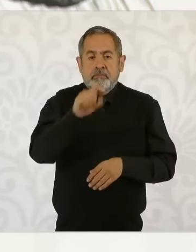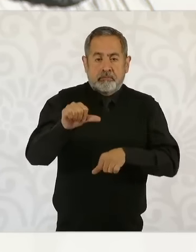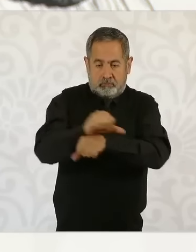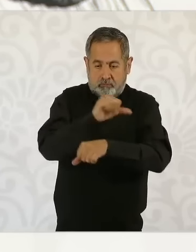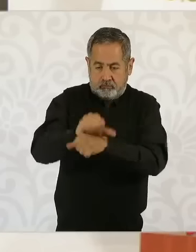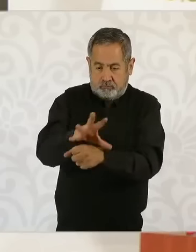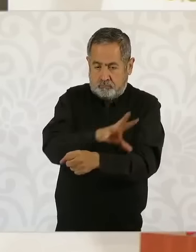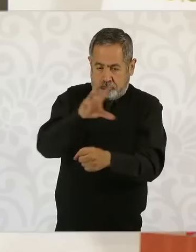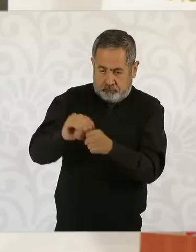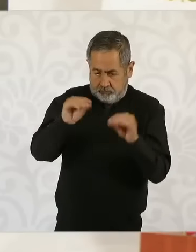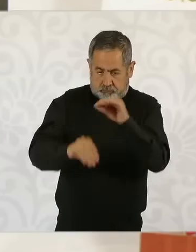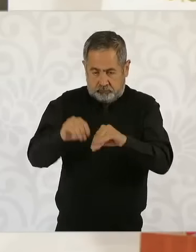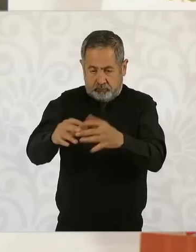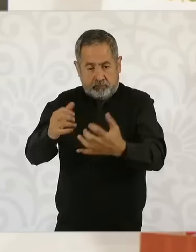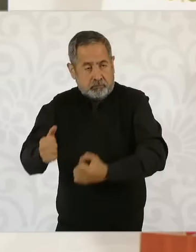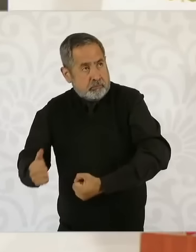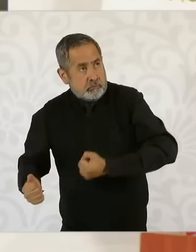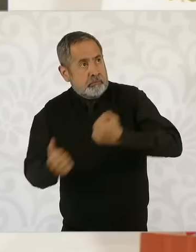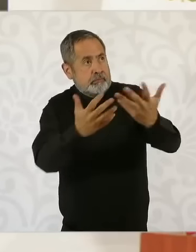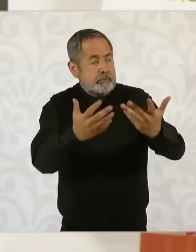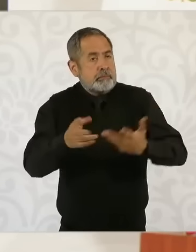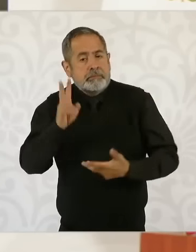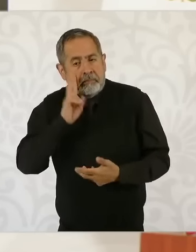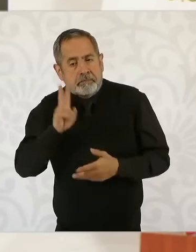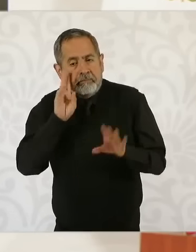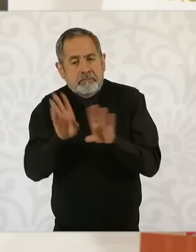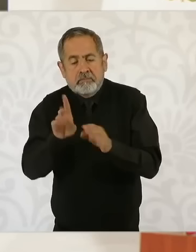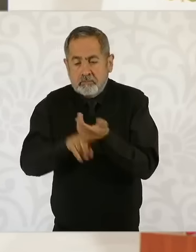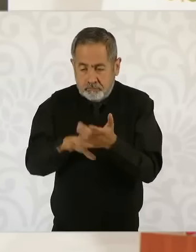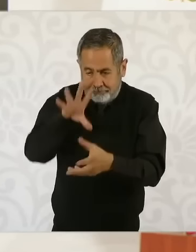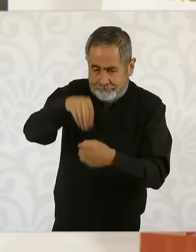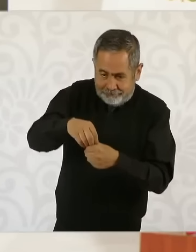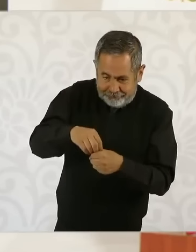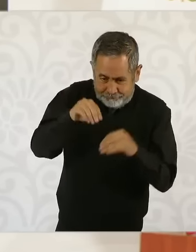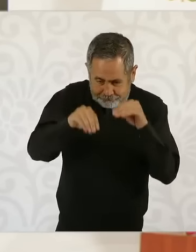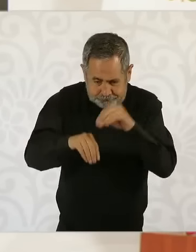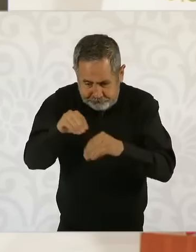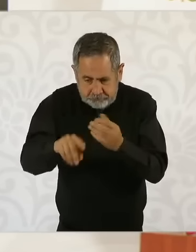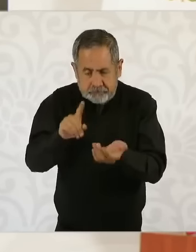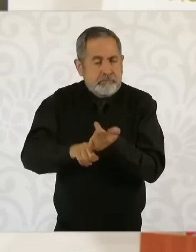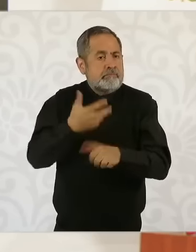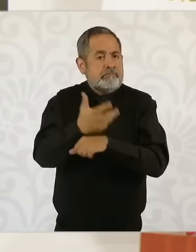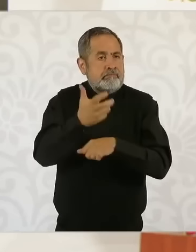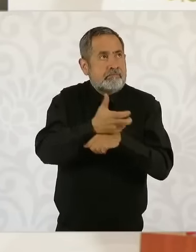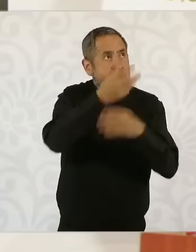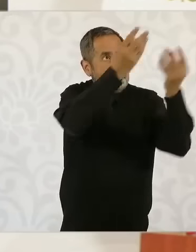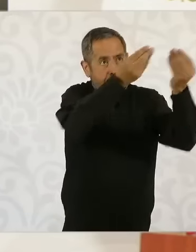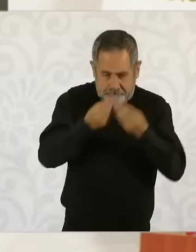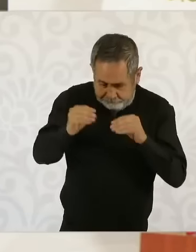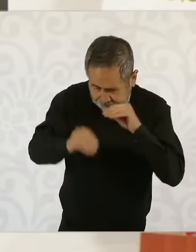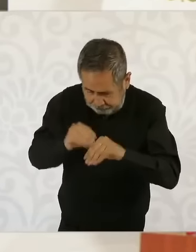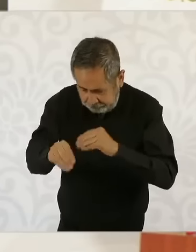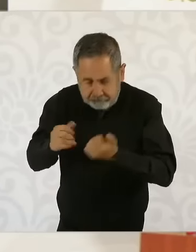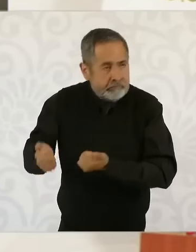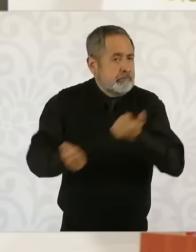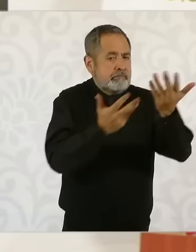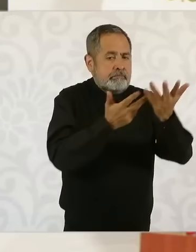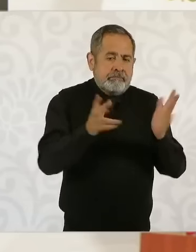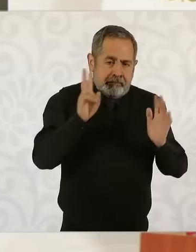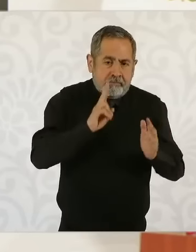que se exportan la el contenido estadounidense y el acero y el aluminio que seguimos dialogando con